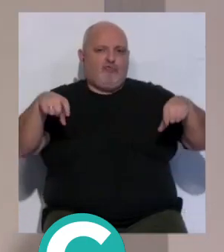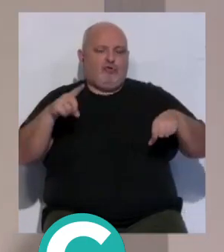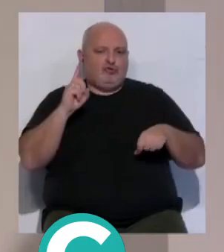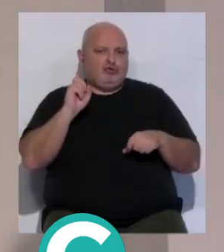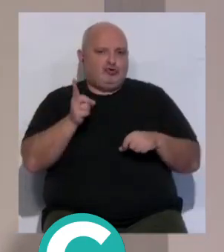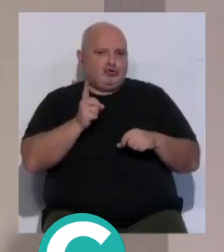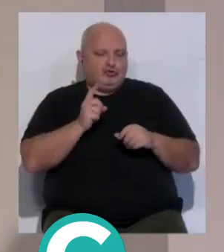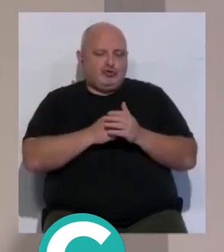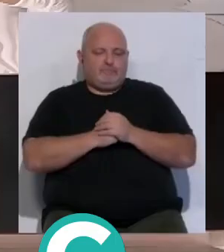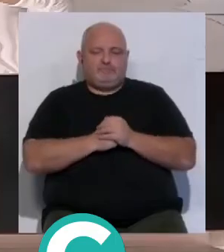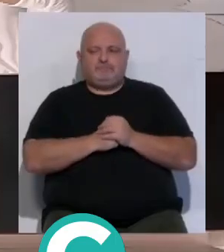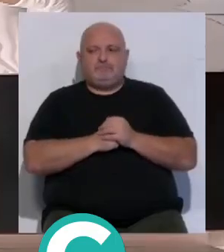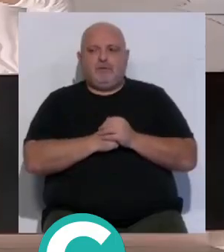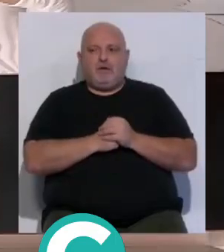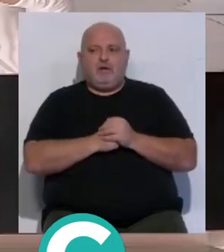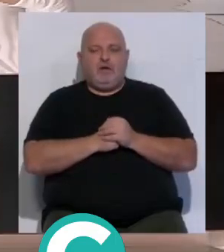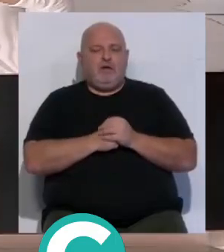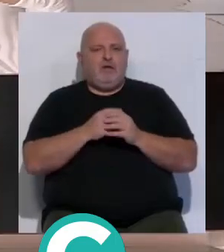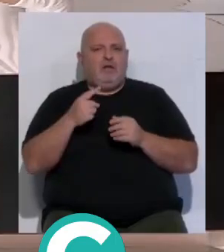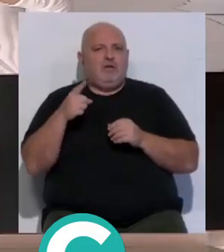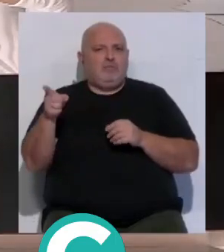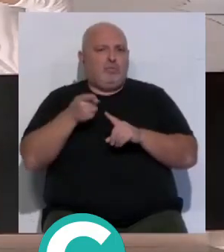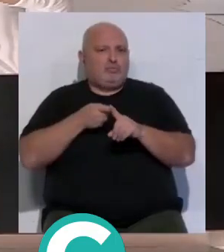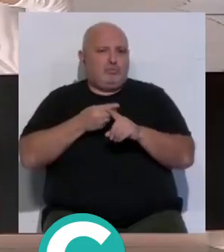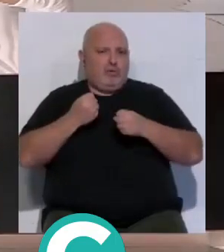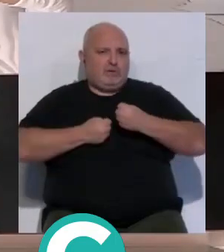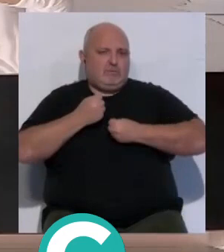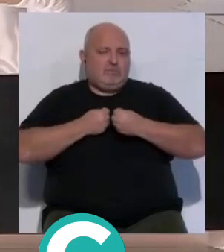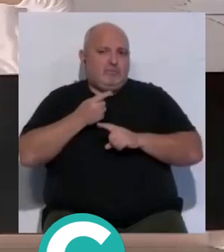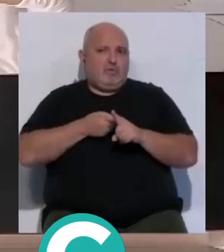a sus jugadores pero y ustedes los atletas que hacen Porque si todos los campos hacen lo mismo